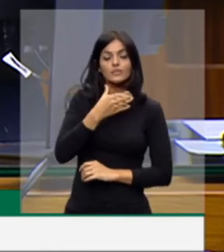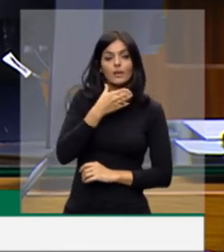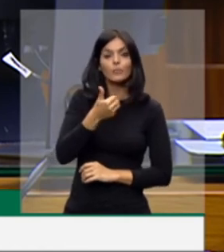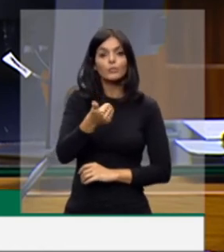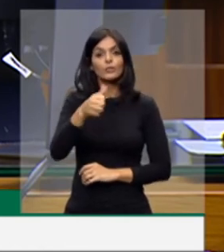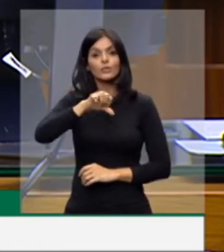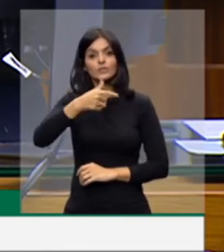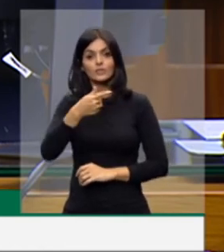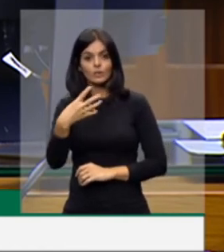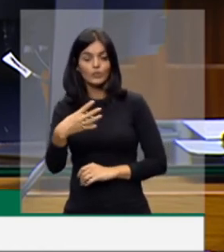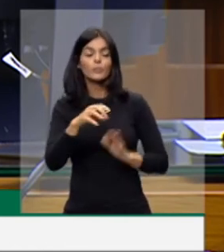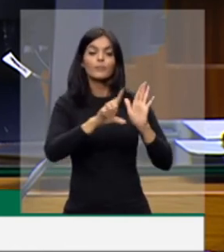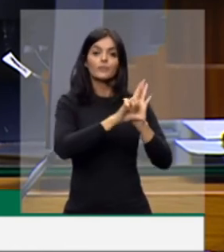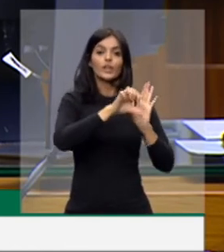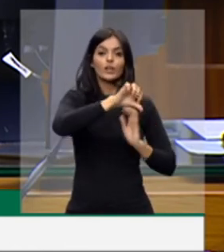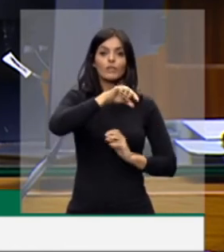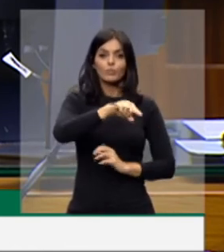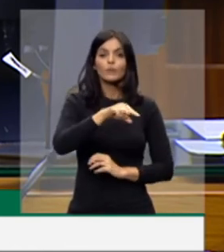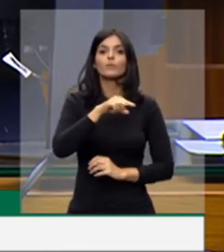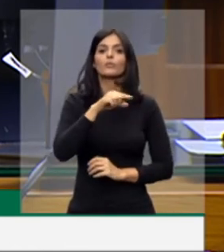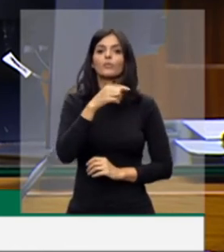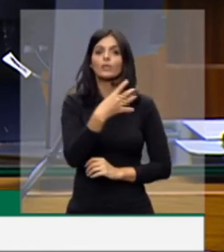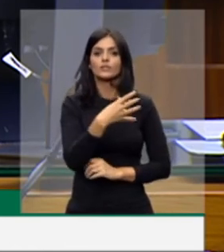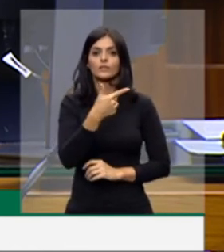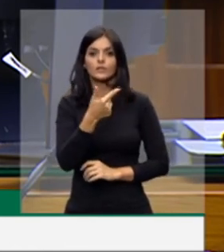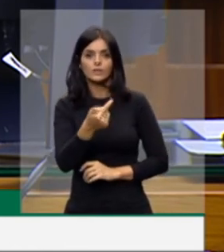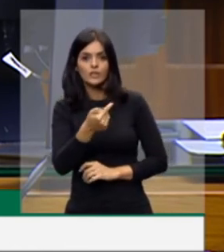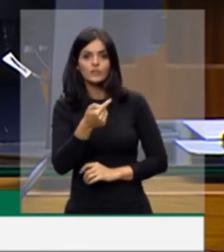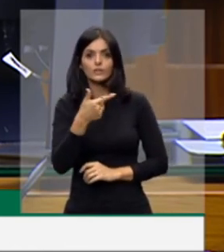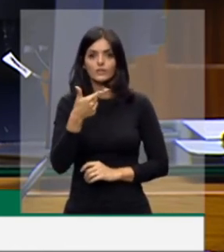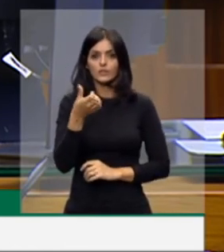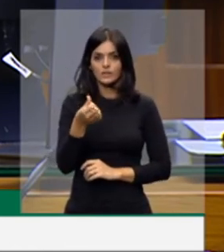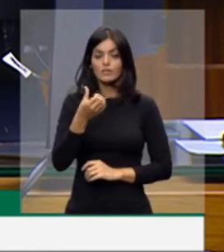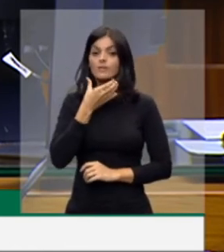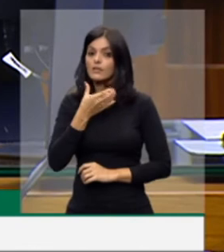20 MIL. A LEI NÚMERO 5655 DE 20 DE MAIO DE 1971, DECRETO